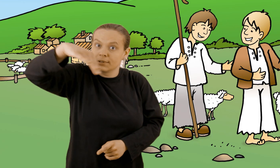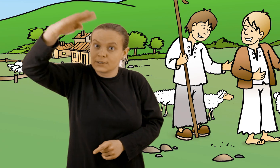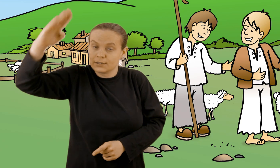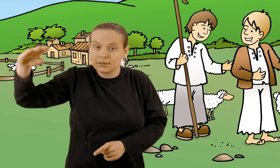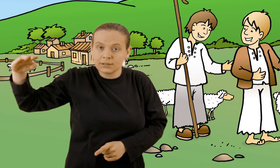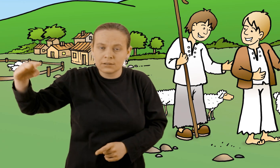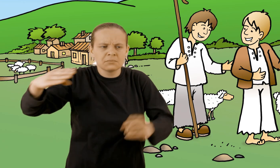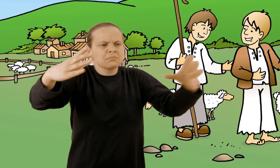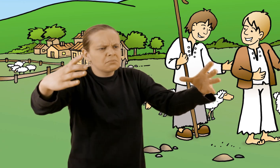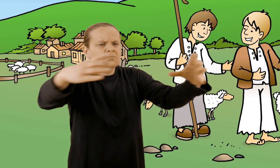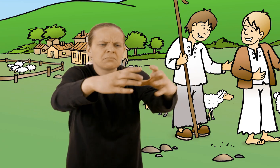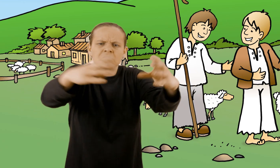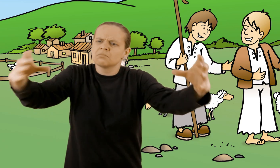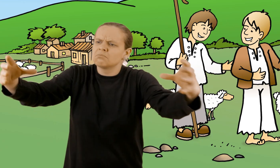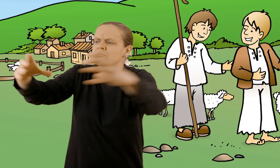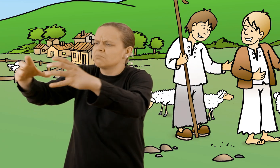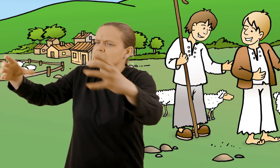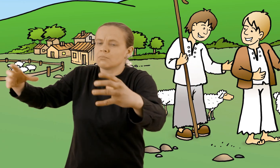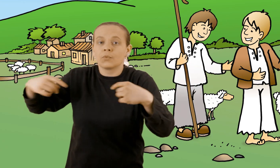velika i mala stada ovaca